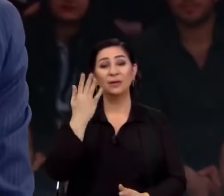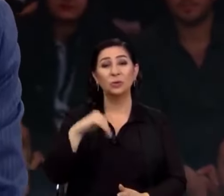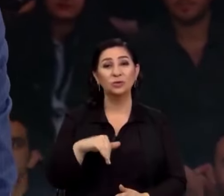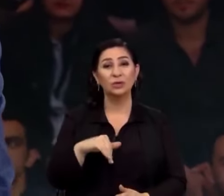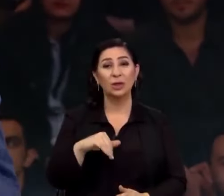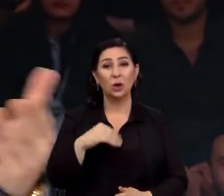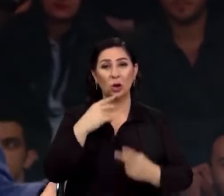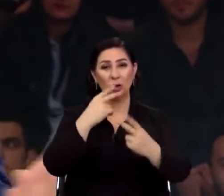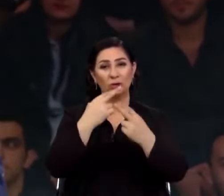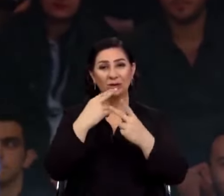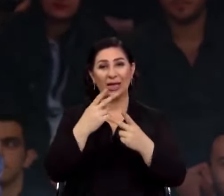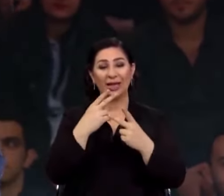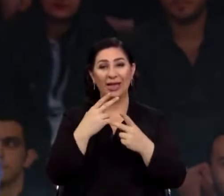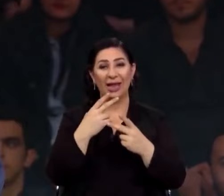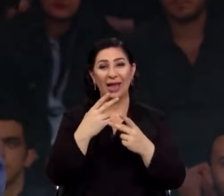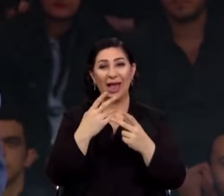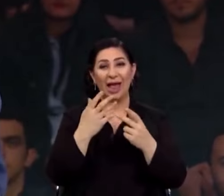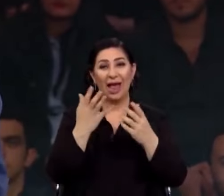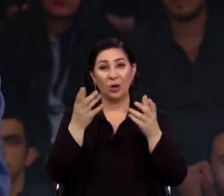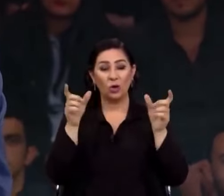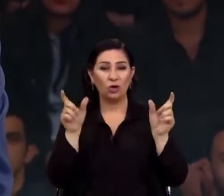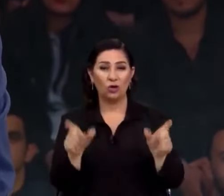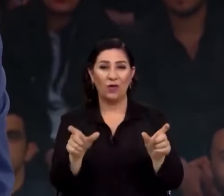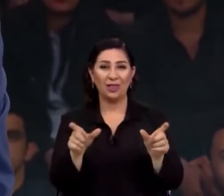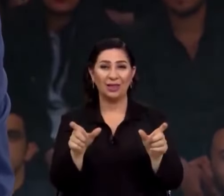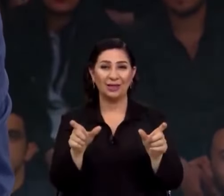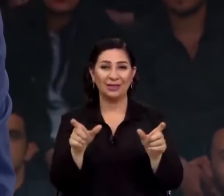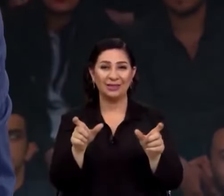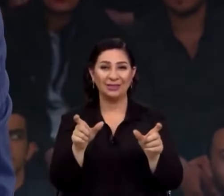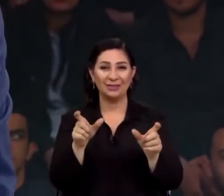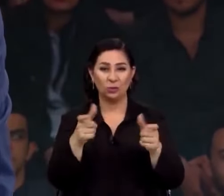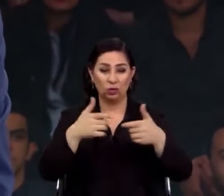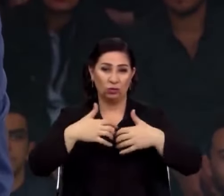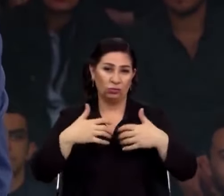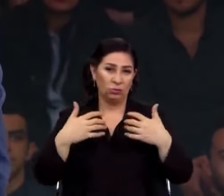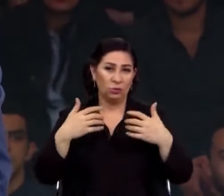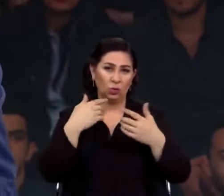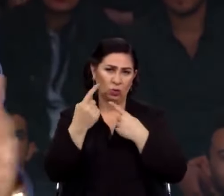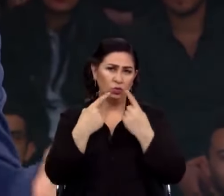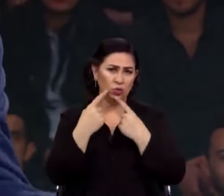konuşurken işte alınan güvenlik tedbirlerinden e filan bahsediyorduk Eee